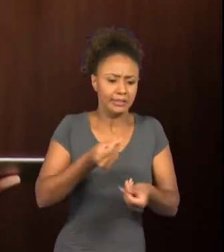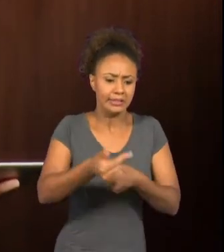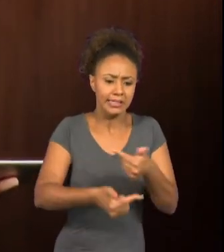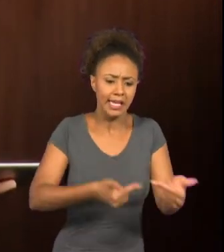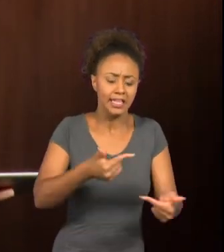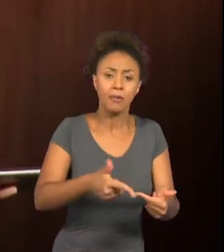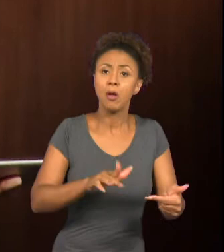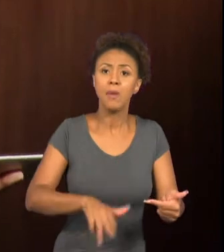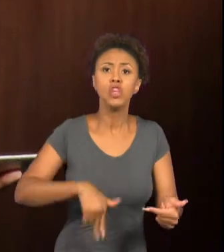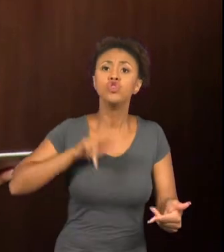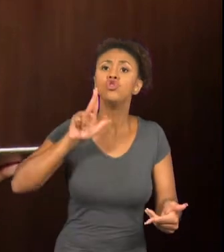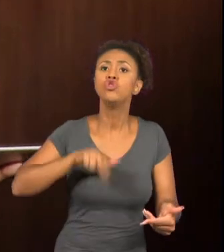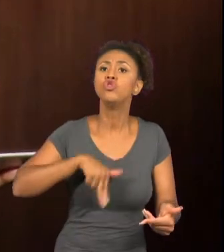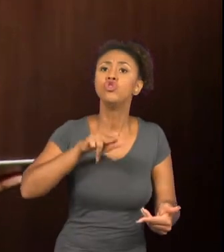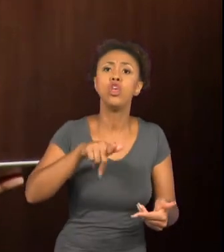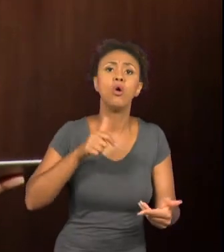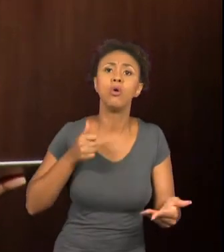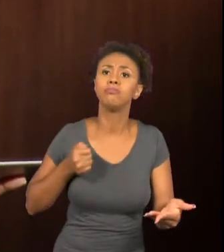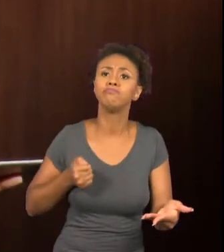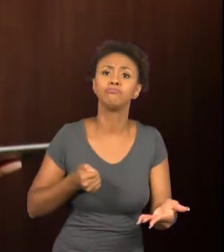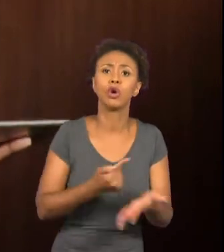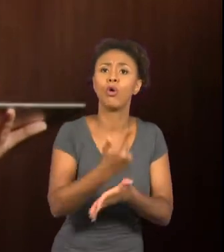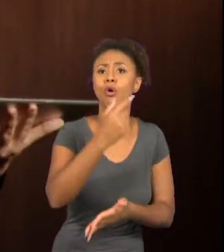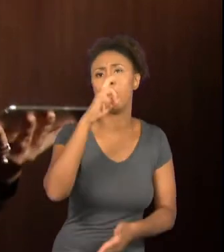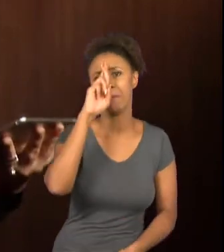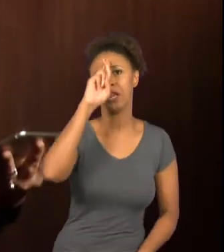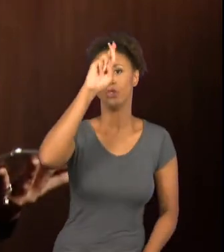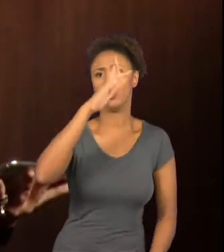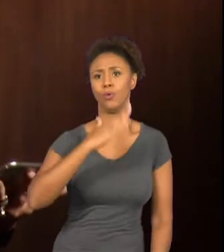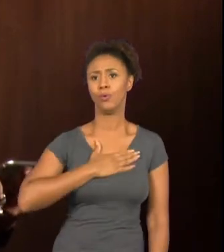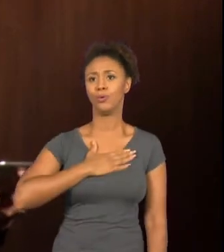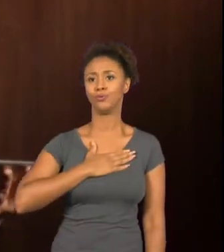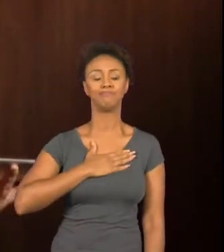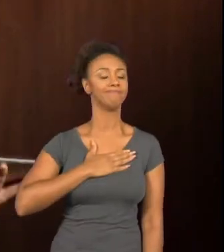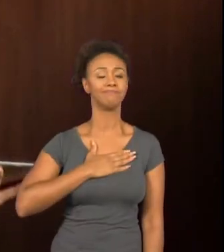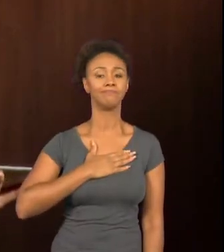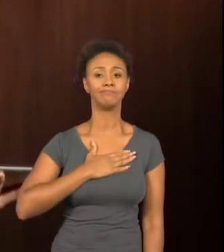SEU, A NÃO SER, FINALMENTE, UM PEDAÇO DE TERRA,